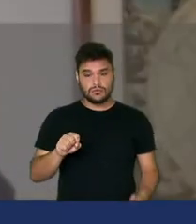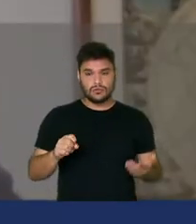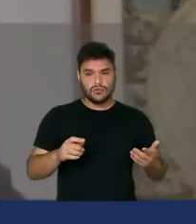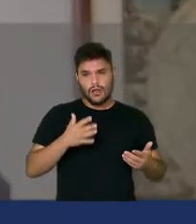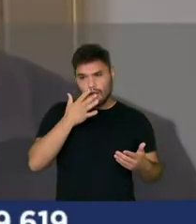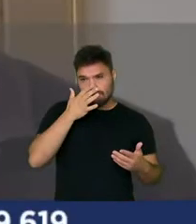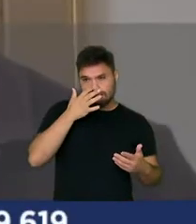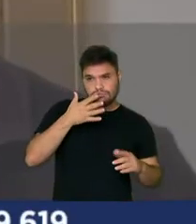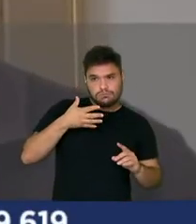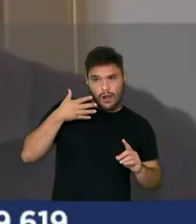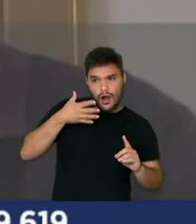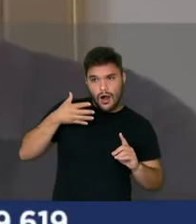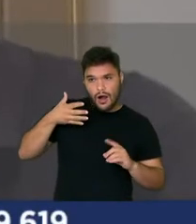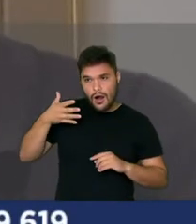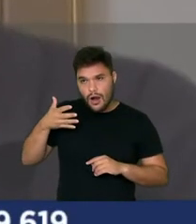ALEXIS. -- [DEP. ALEXIS]: